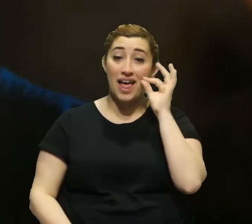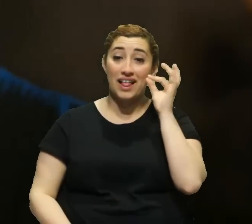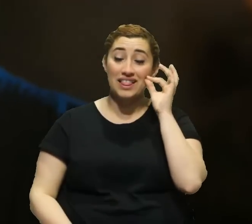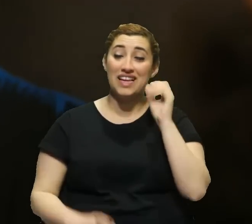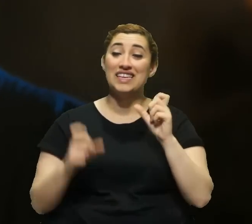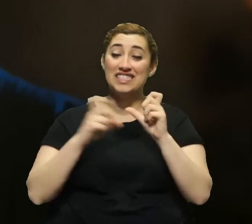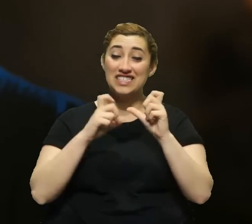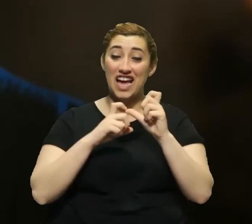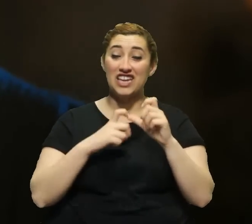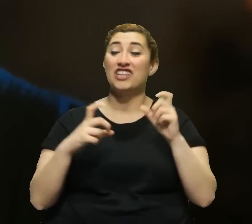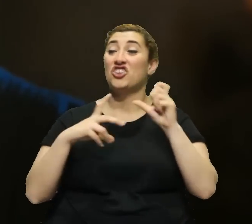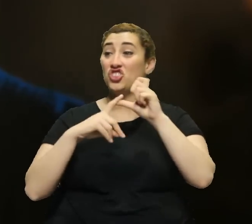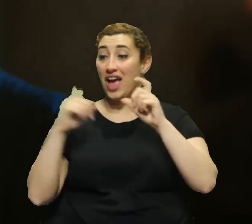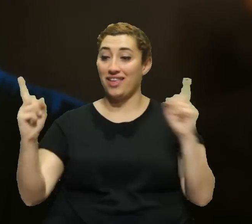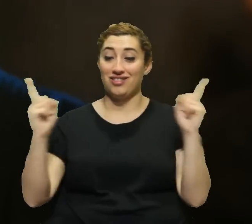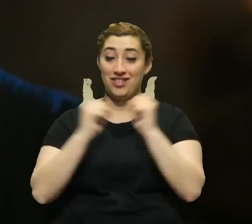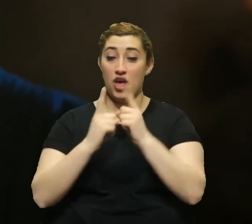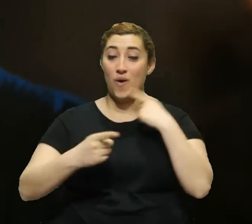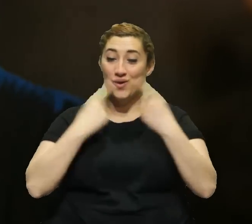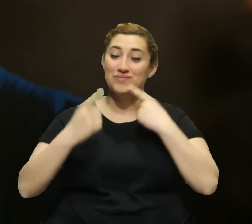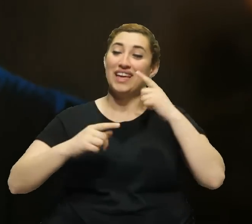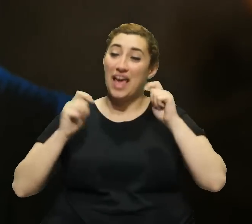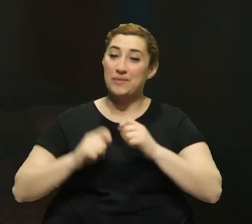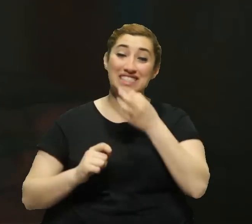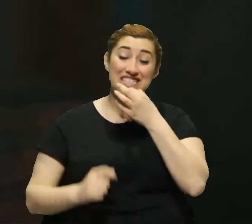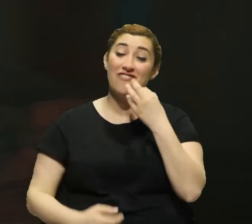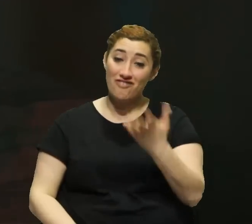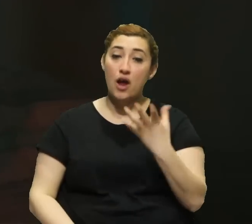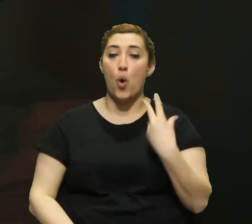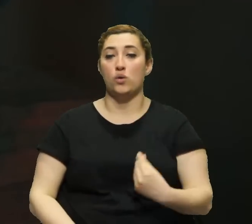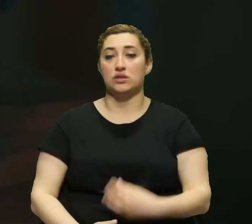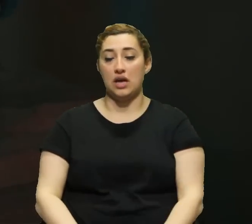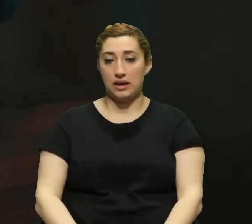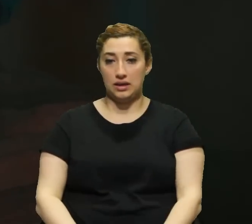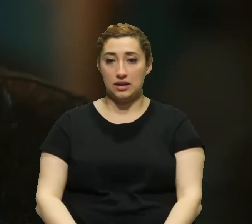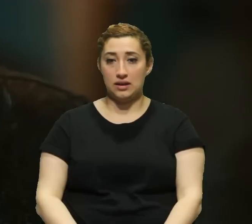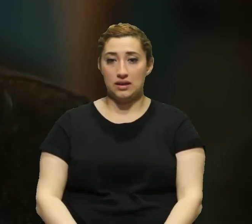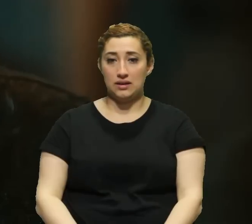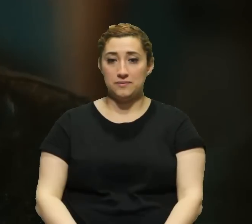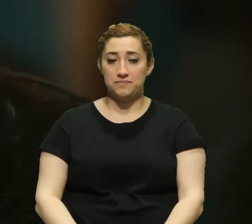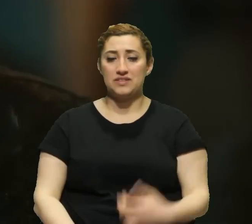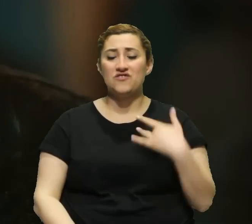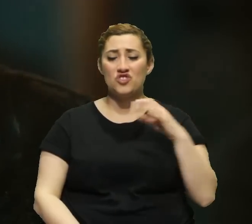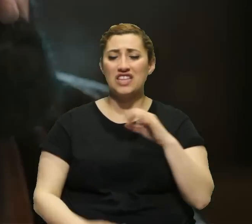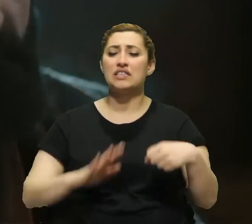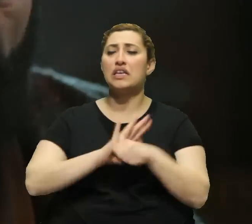...Sarı Ağa'nın, Şahin'le konuşup onu ikna etmesine müsaade edeydi. (Kasım) Zalim, zulmünü edecek elbet.